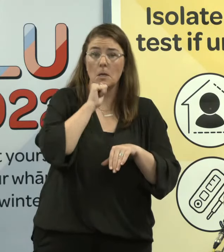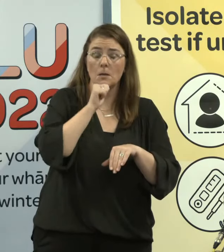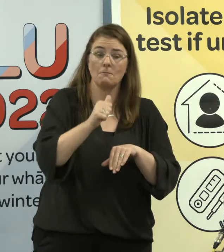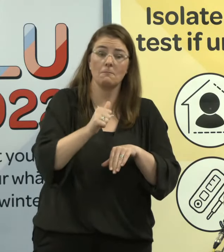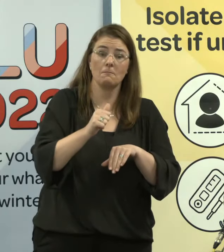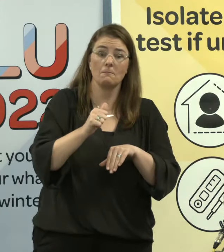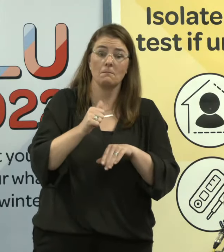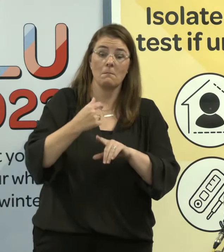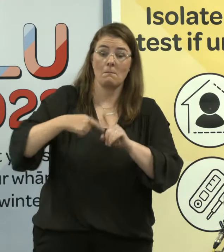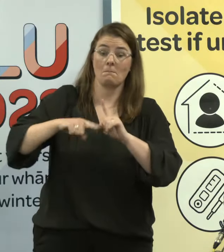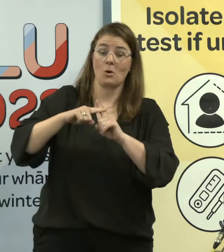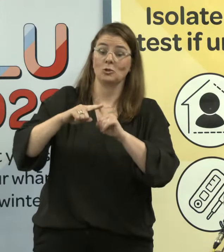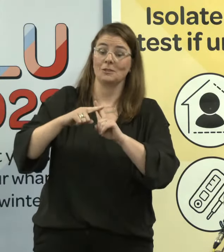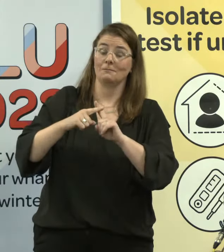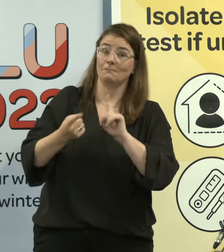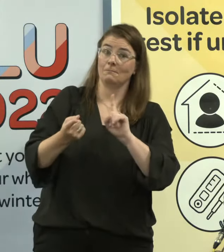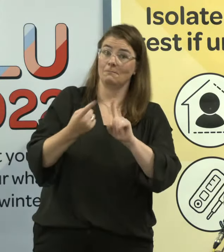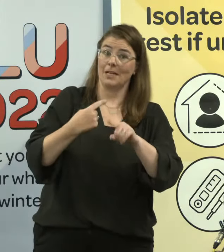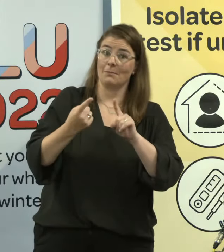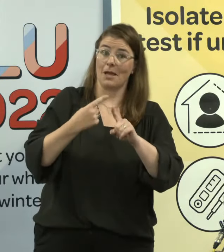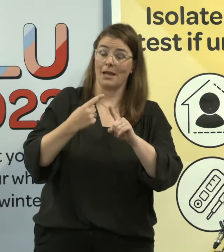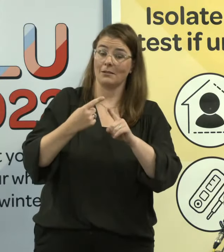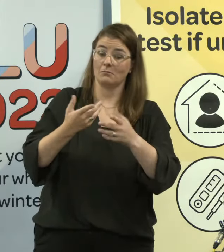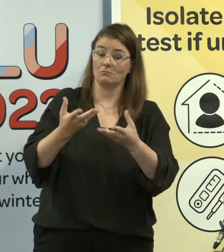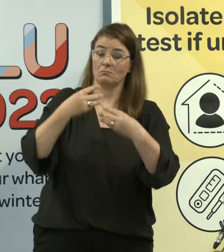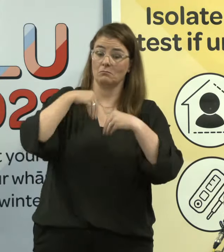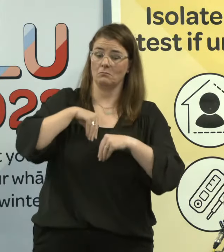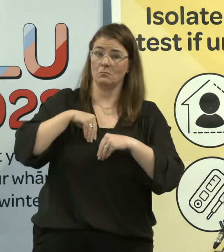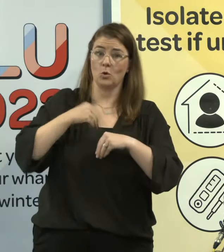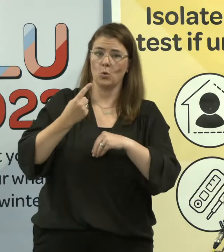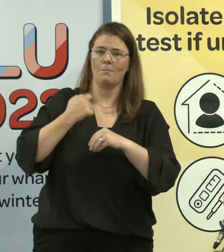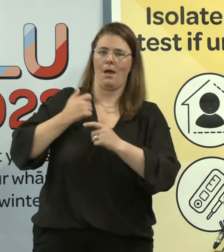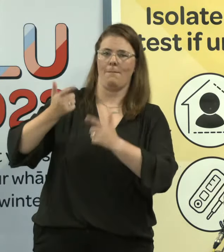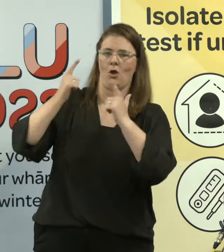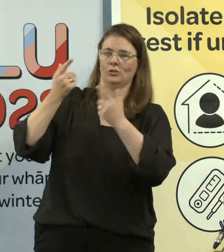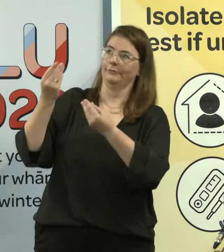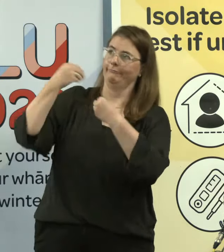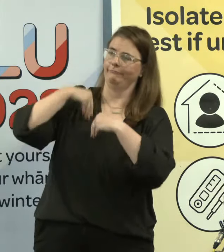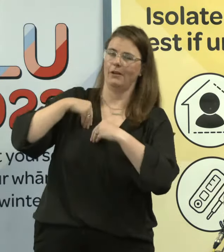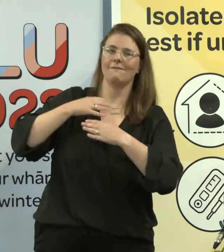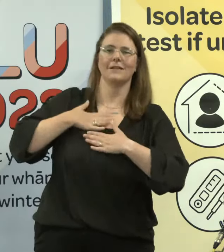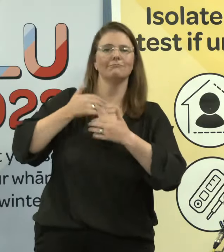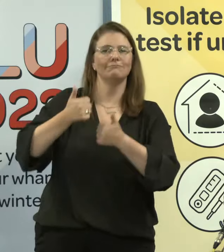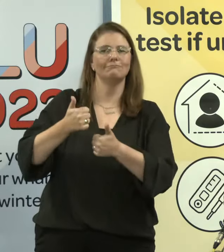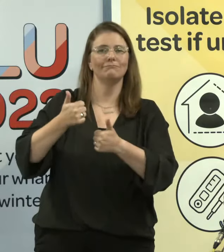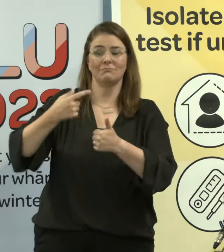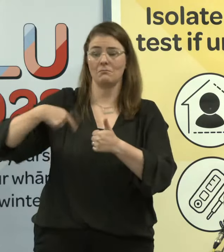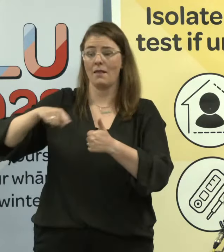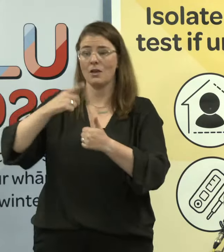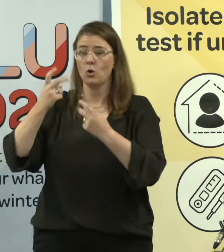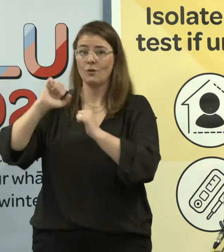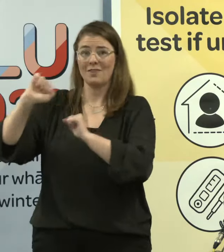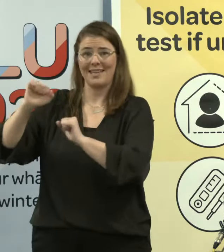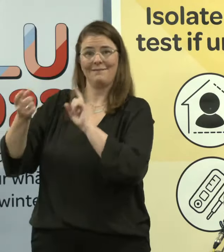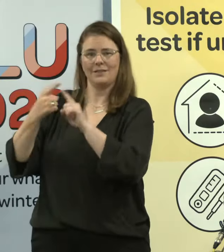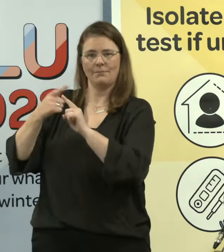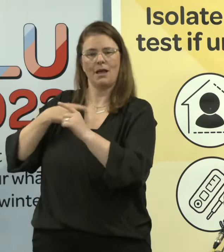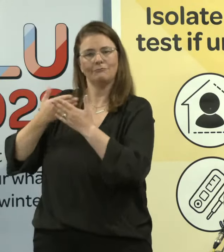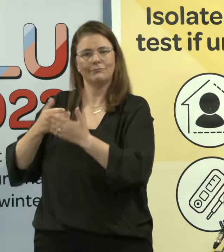ka pai ake. Kei konei ahau ki te mahi i aku mahi ka mahia e au i